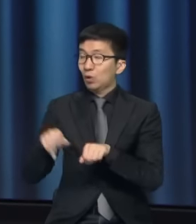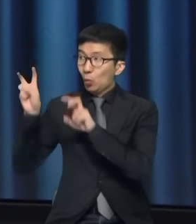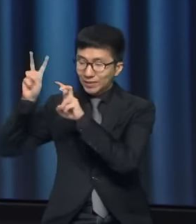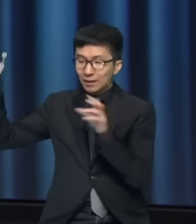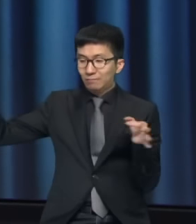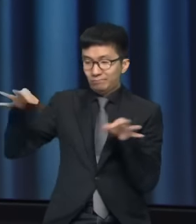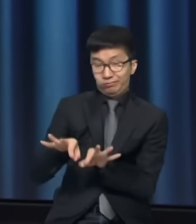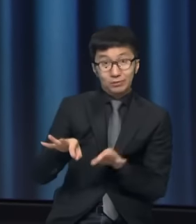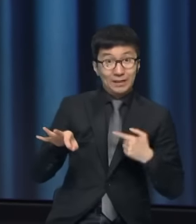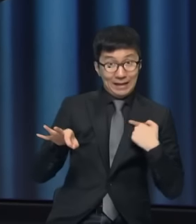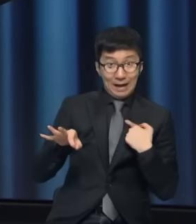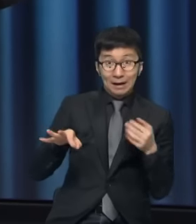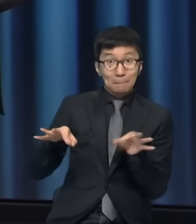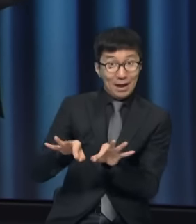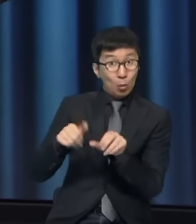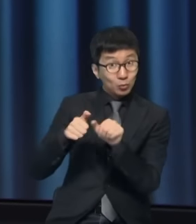절반이죠. 이 5년간의 보험료를 월 평균 액수로